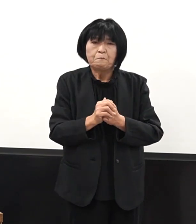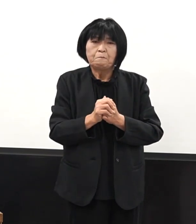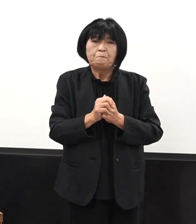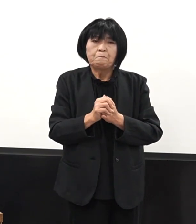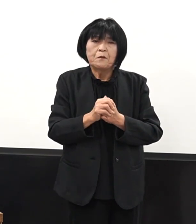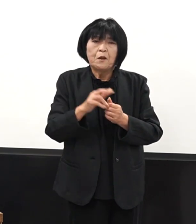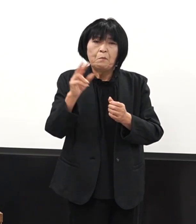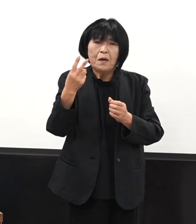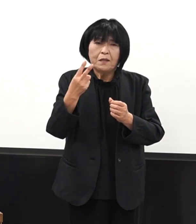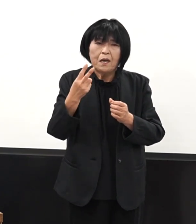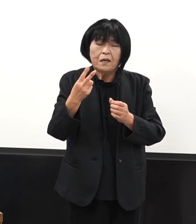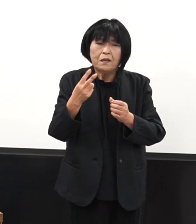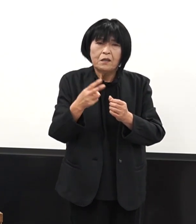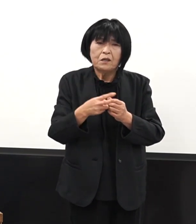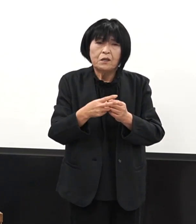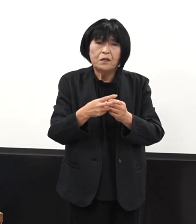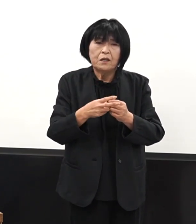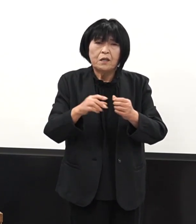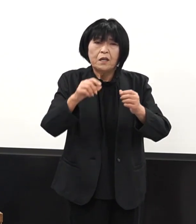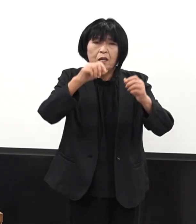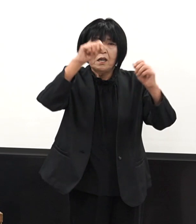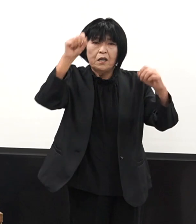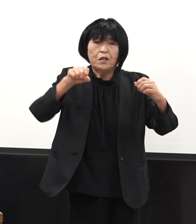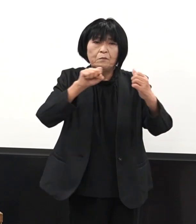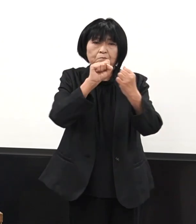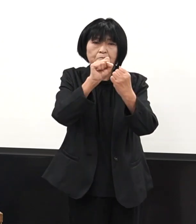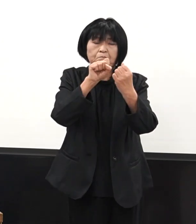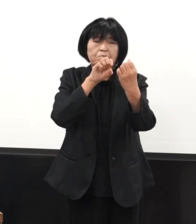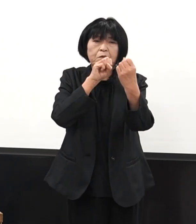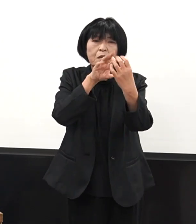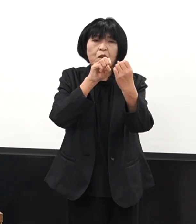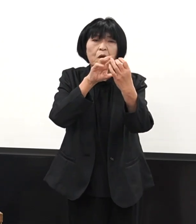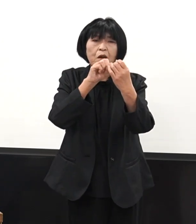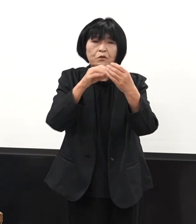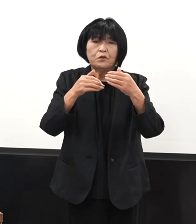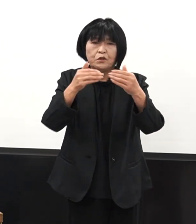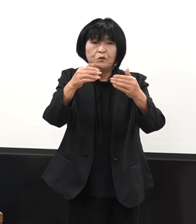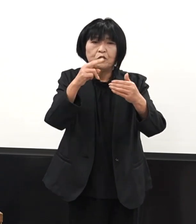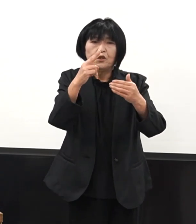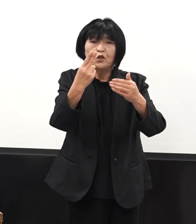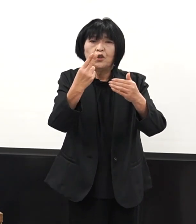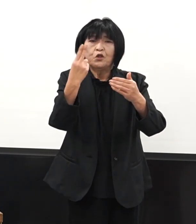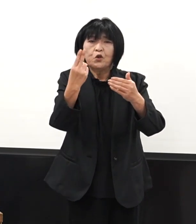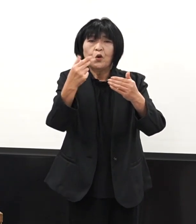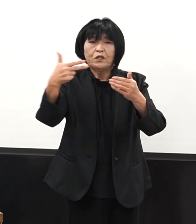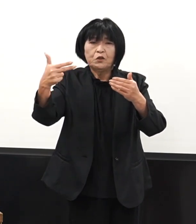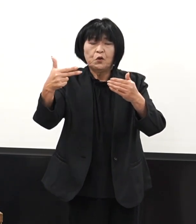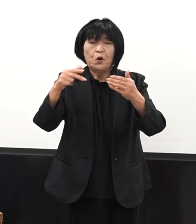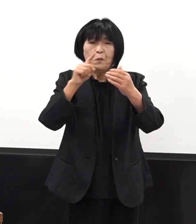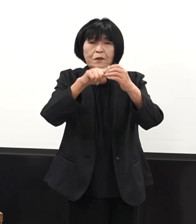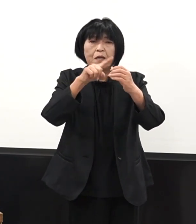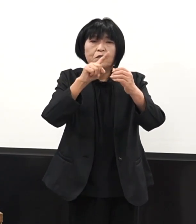また本市は、テレワーク先進都市を目指しており、 このフリーアドレス化により、